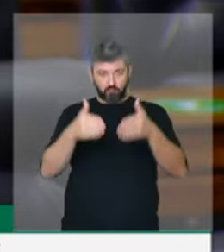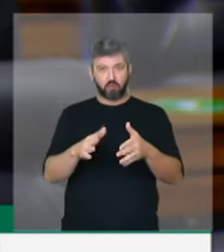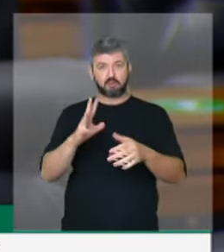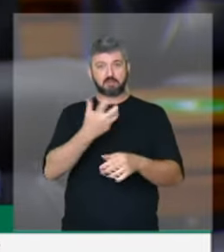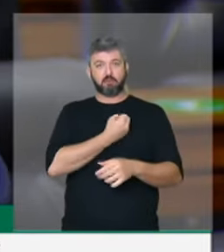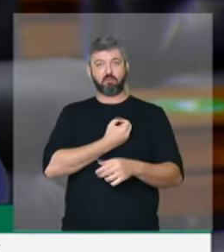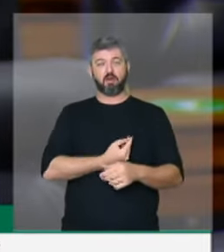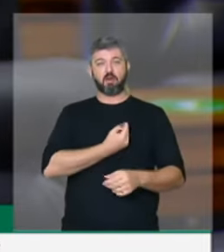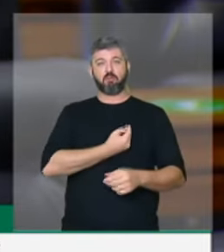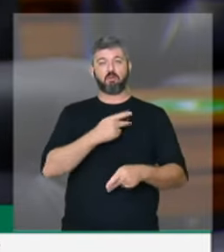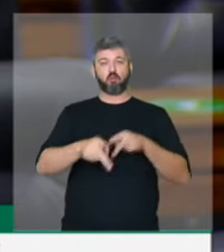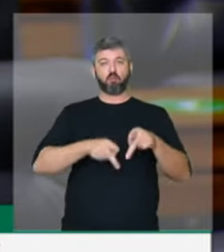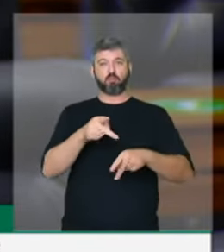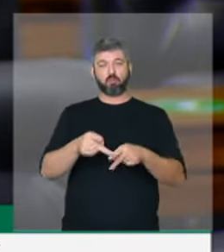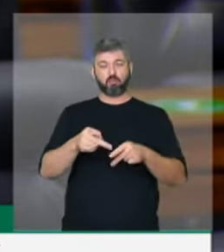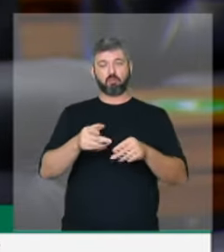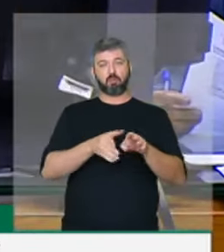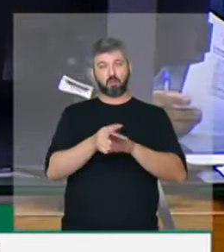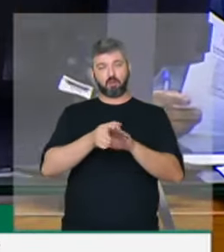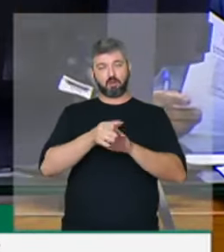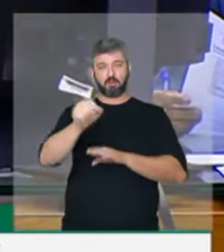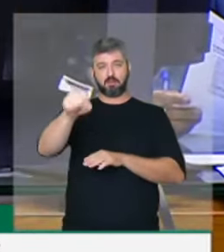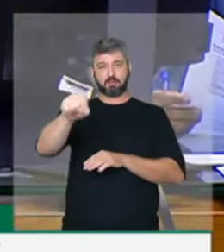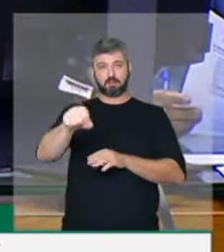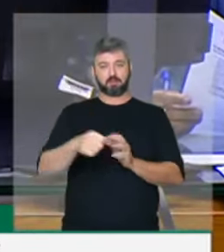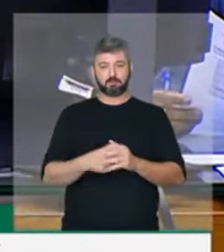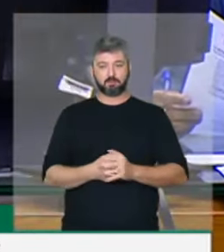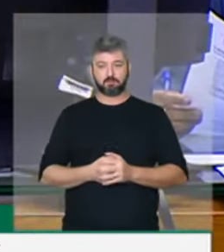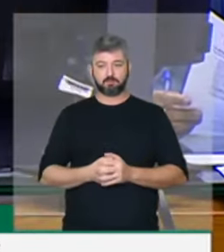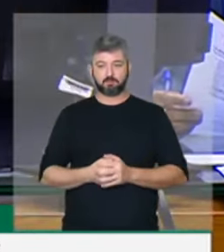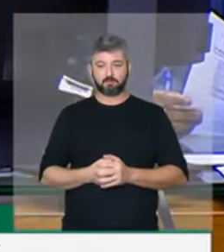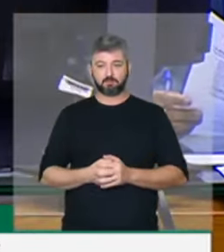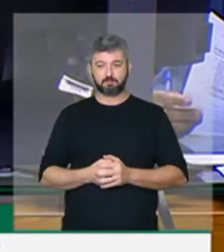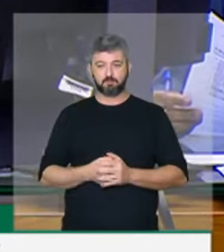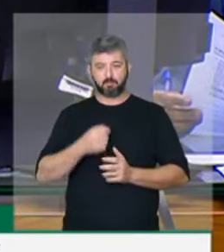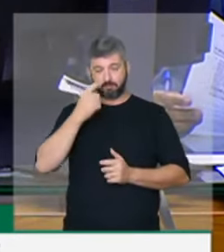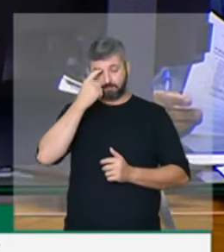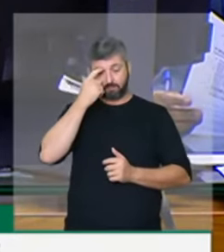SIM, PRESIDENTE. -- [PRESIDENTE]: COMO ORIENTA O PSOL, DEPUTADA TALÍ RIA?